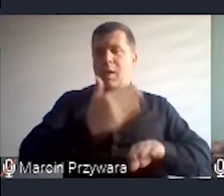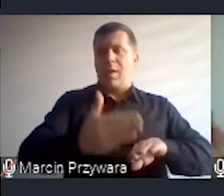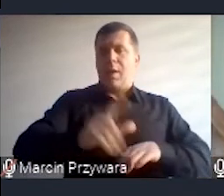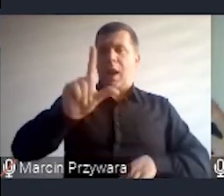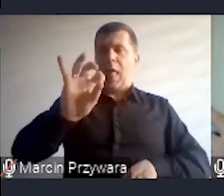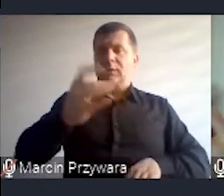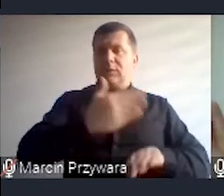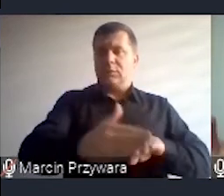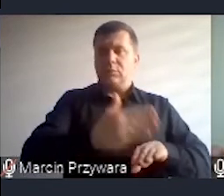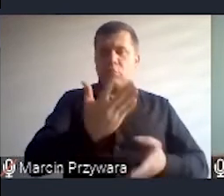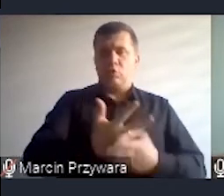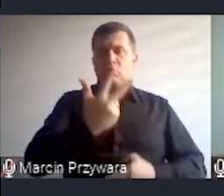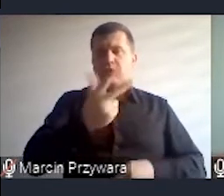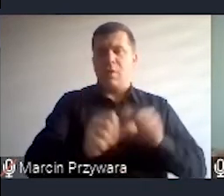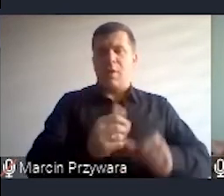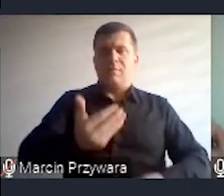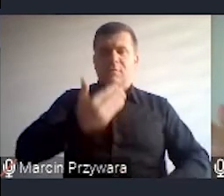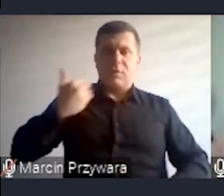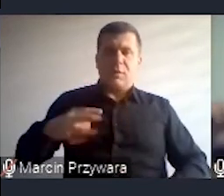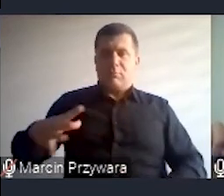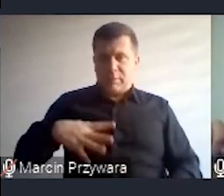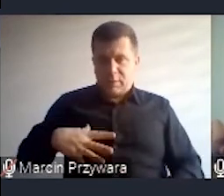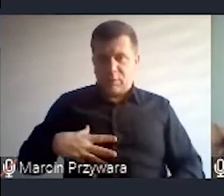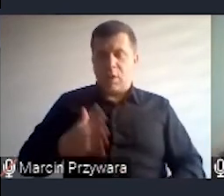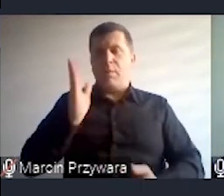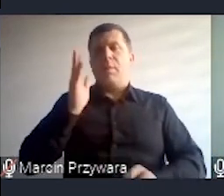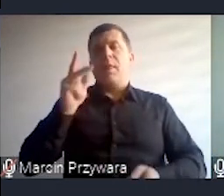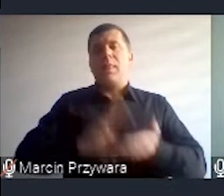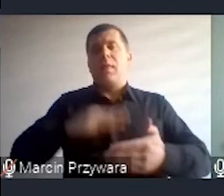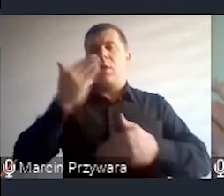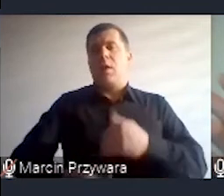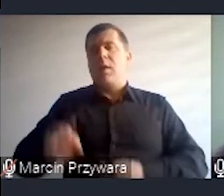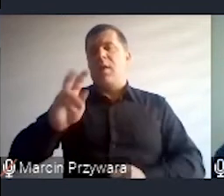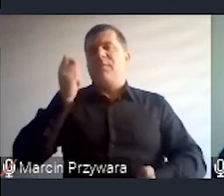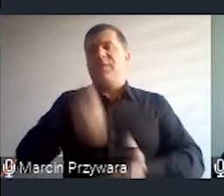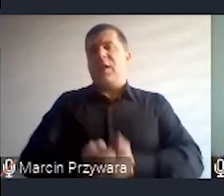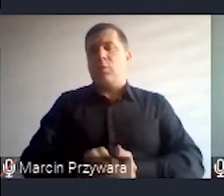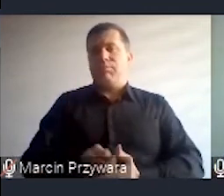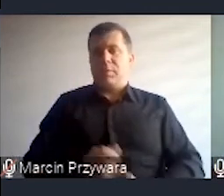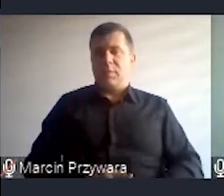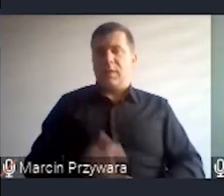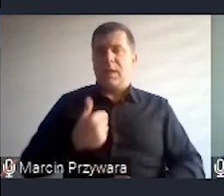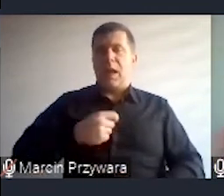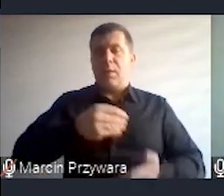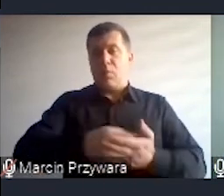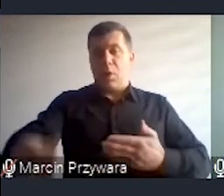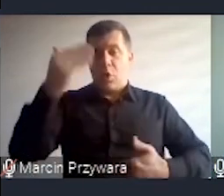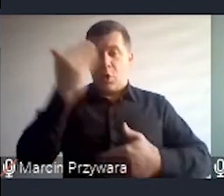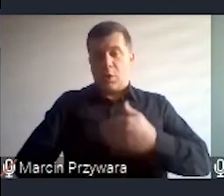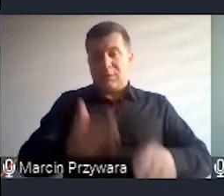który już trzy lata wcześniej trwał i wykup, ponieważ zapłacę ostatnie raty, wykupie